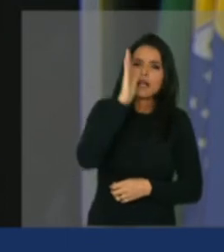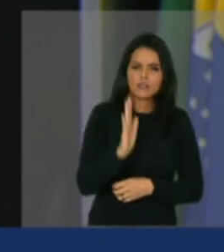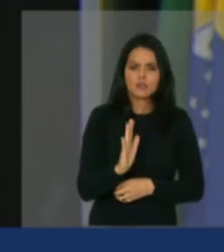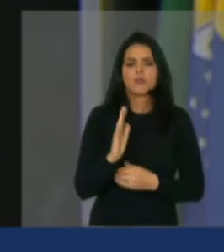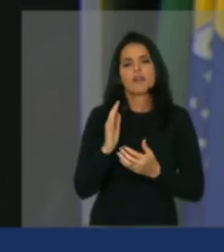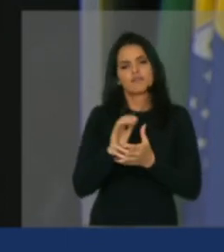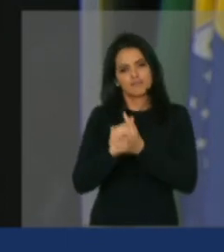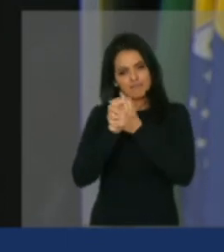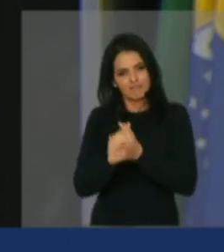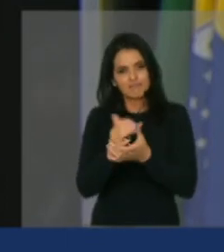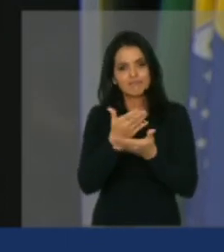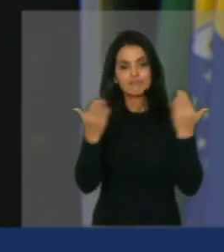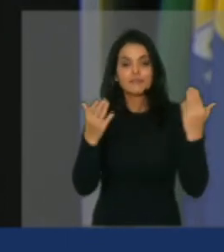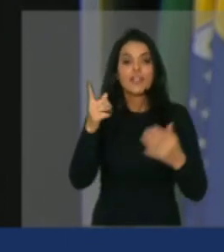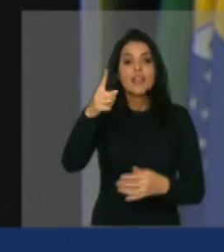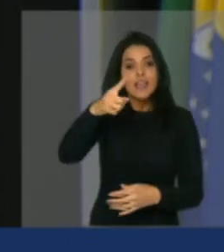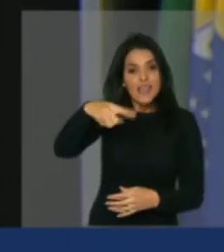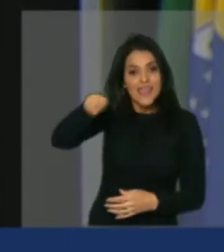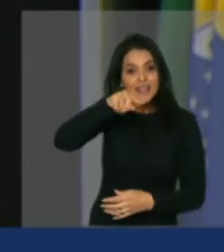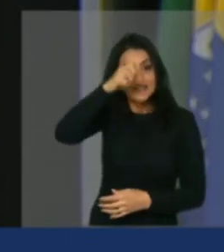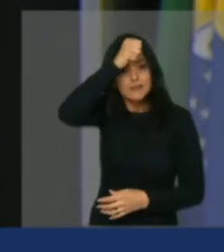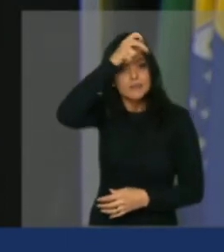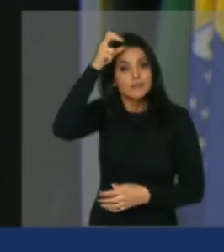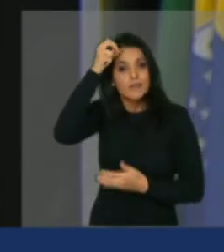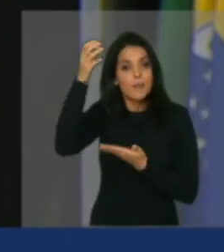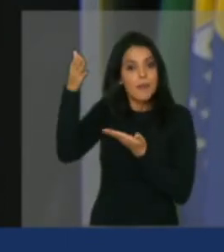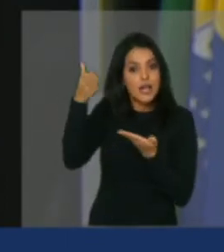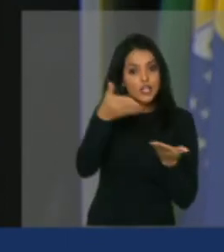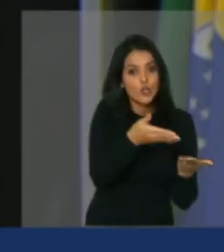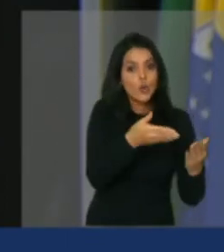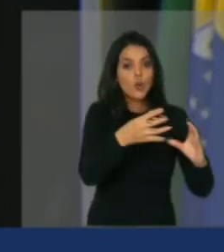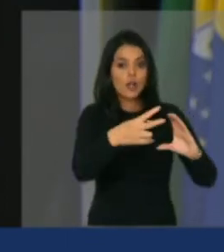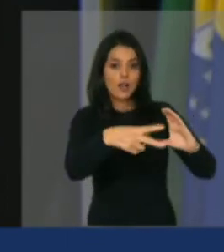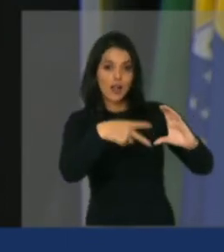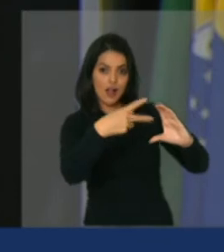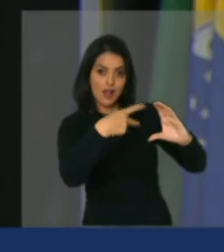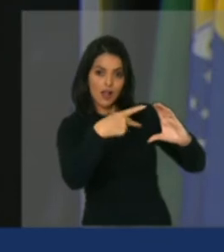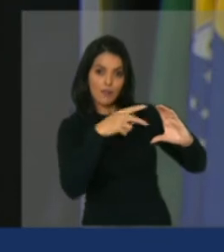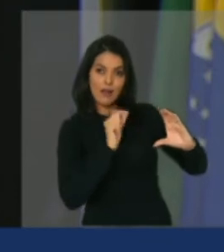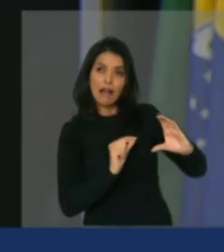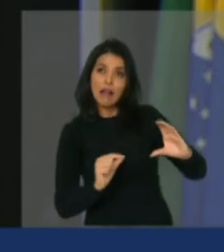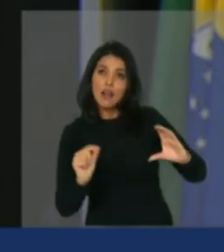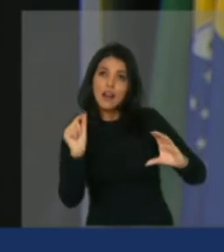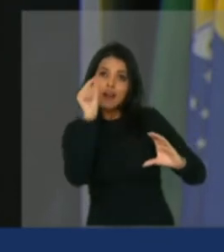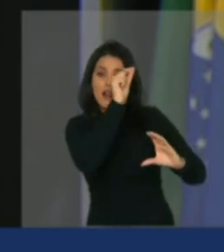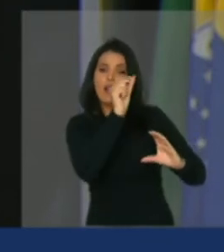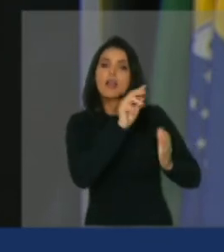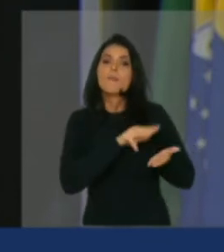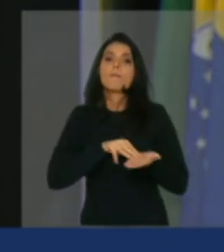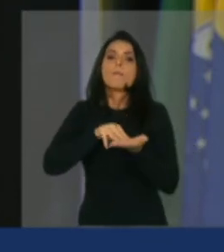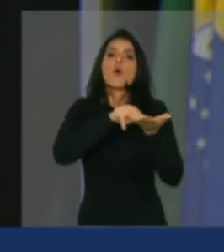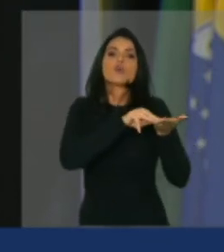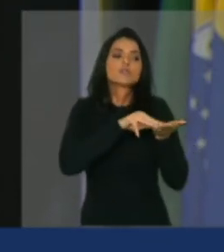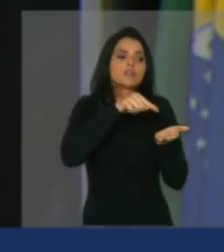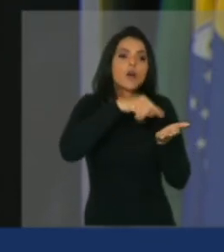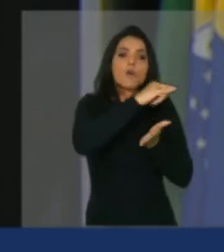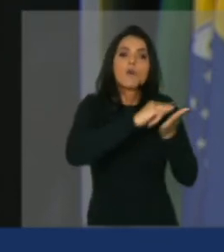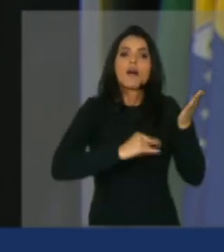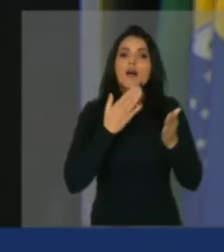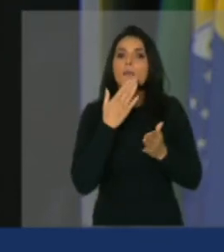QUE MANDARAM PARA SUA CÂMARA MUNICIPAL, A SUA MOÇÃO DE APELO PARA APROVAÇÃO DA PEC